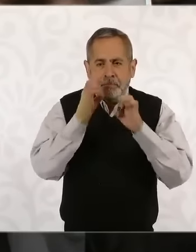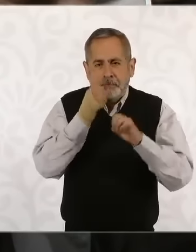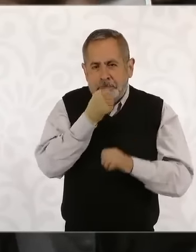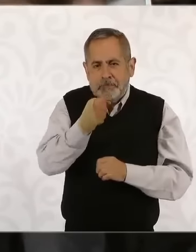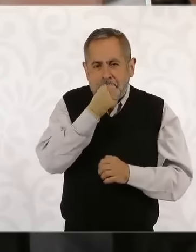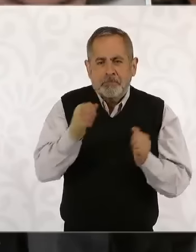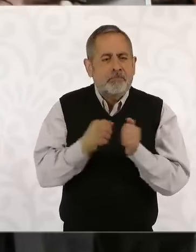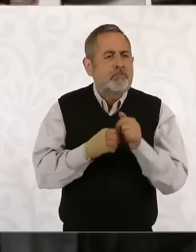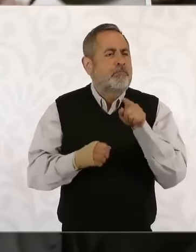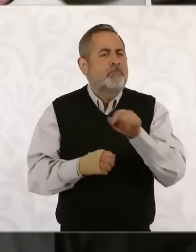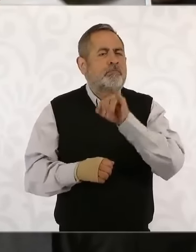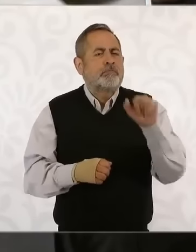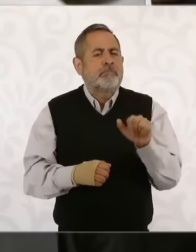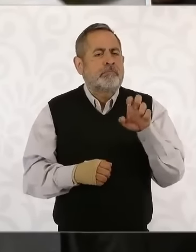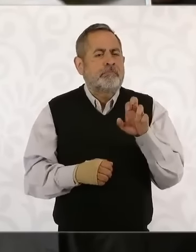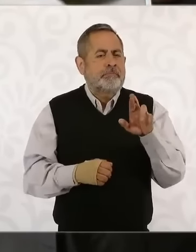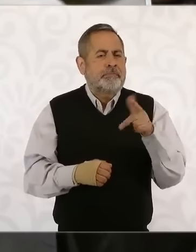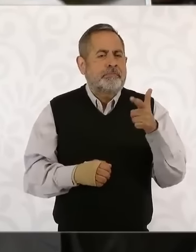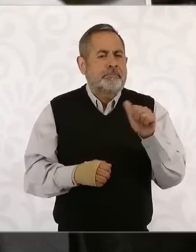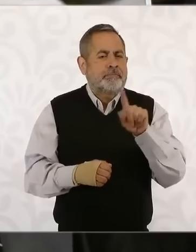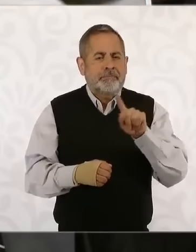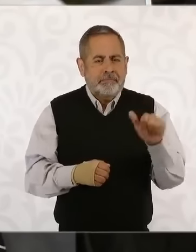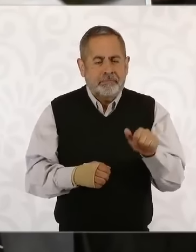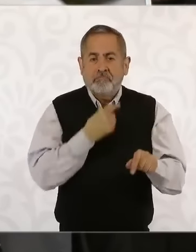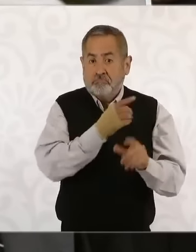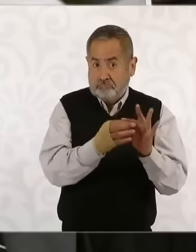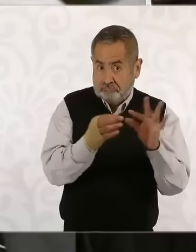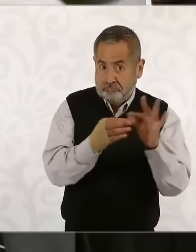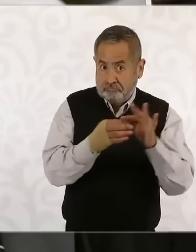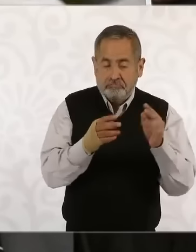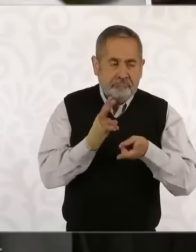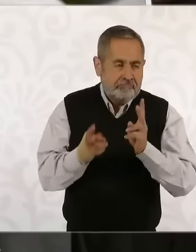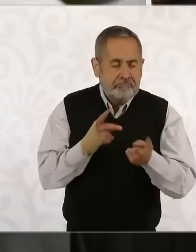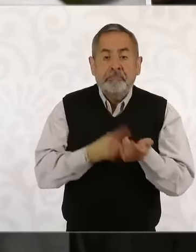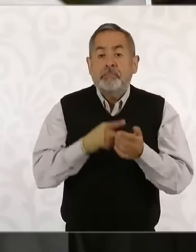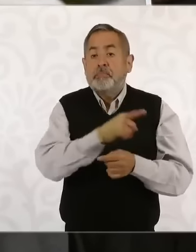Javier Garza Calderón, en la que revela como durante el gobierno de Carlos Salinas de Gortari,